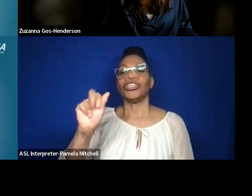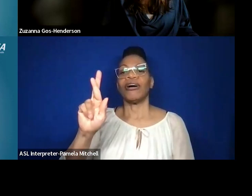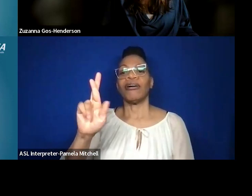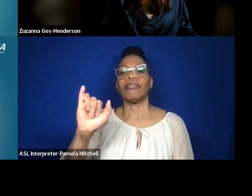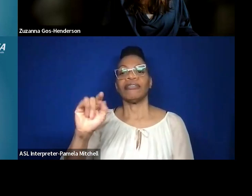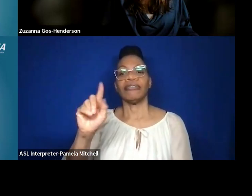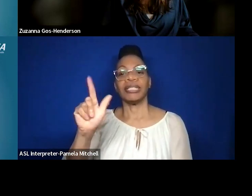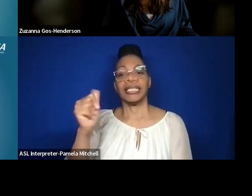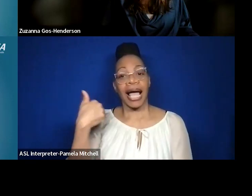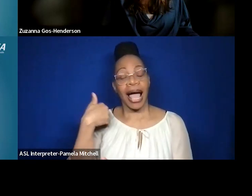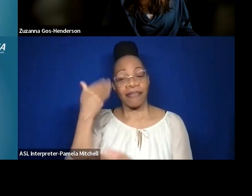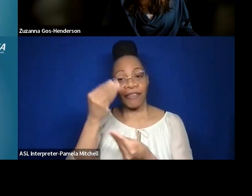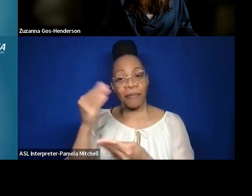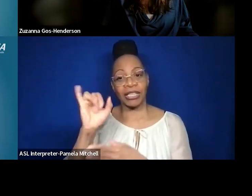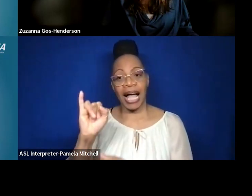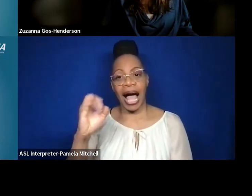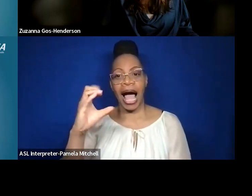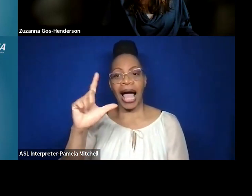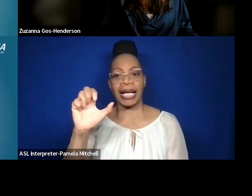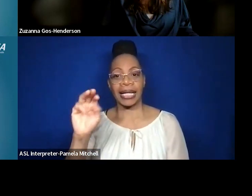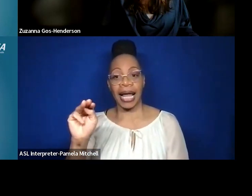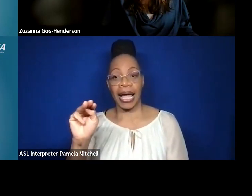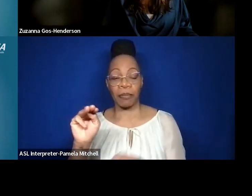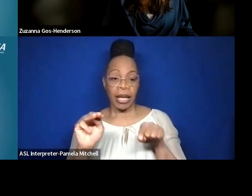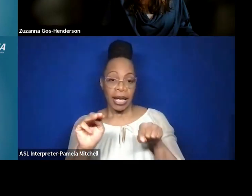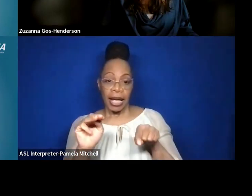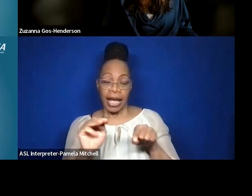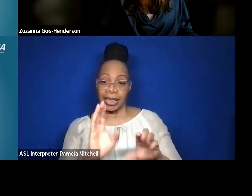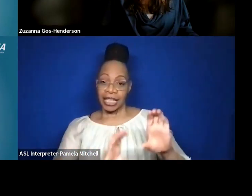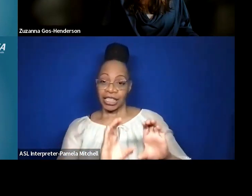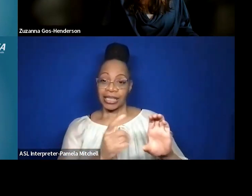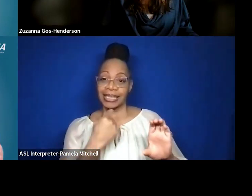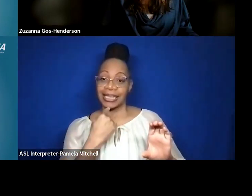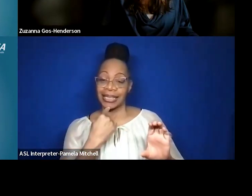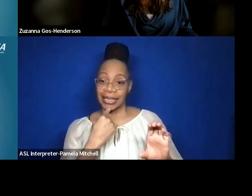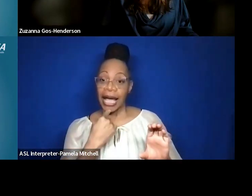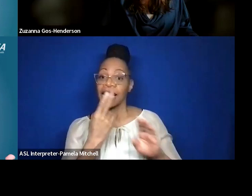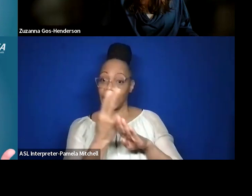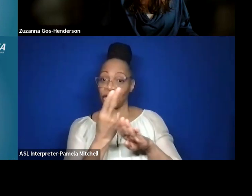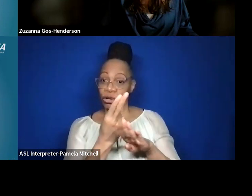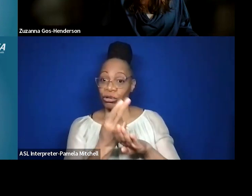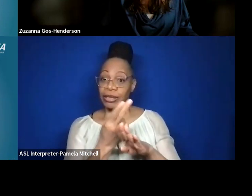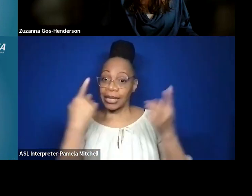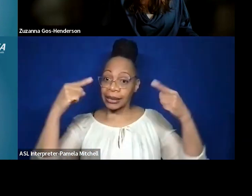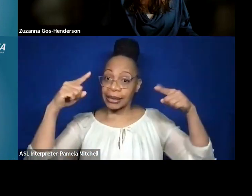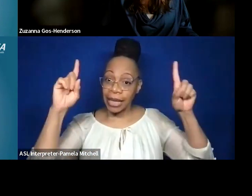pero algunas personas en el Q&A hicieron un comentario de que lo están utilizando. Está funcionando para ellos. Tal vez el solicitante nunca había solicitado antes